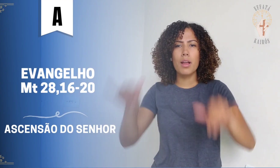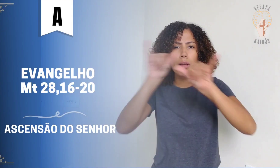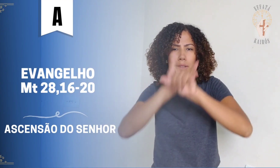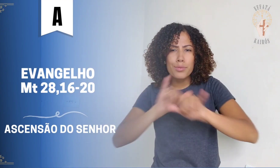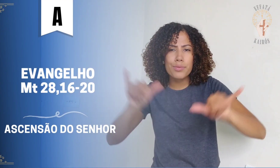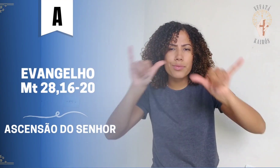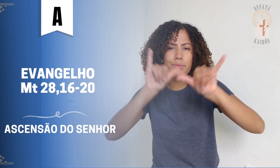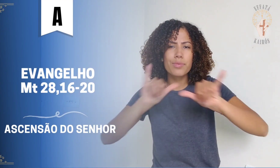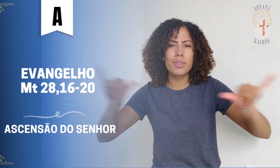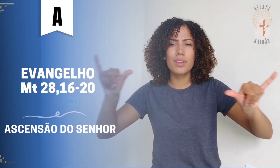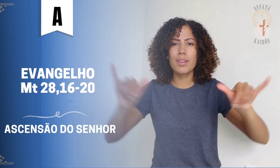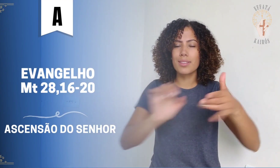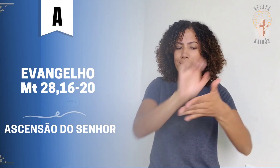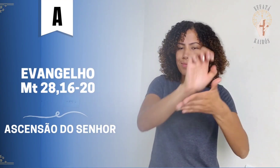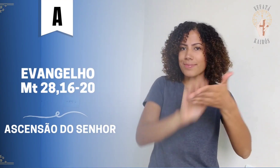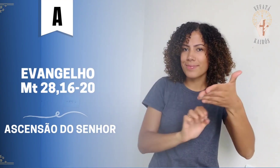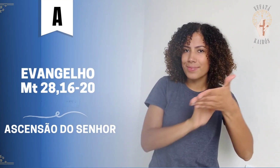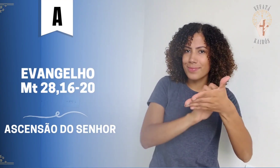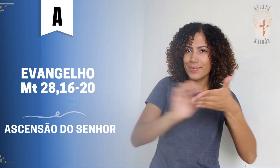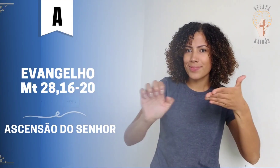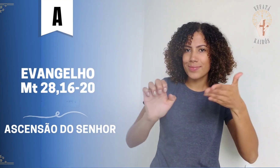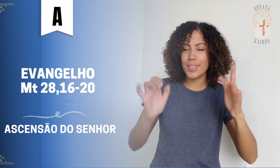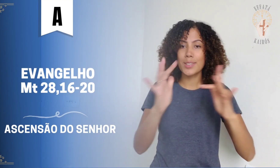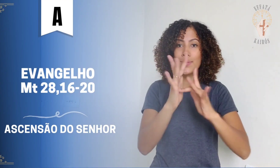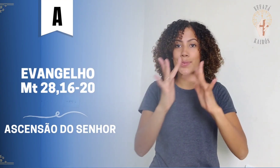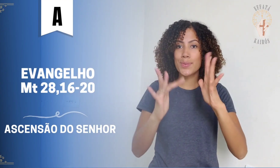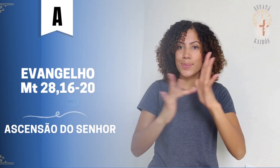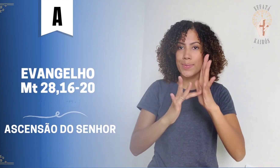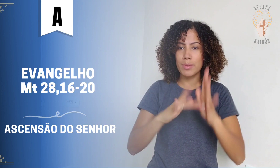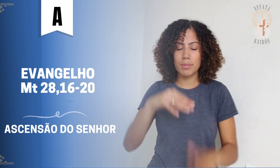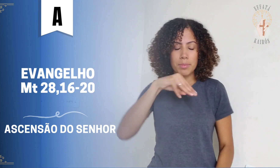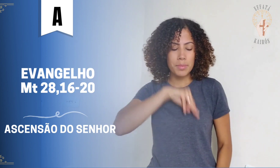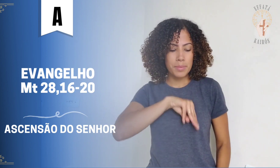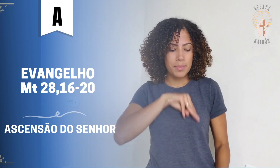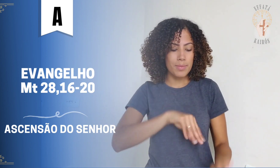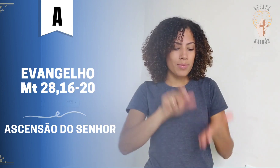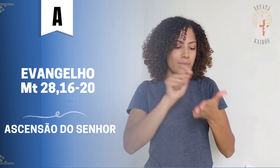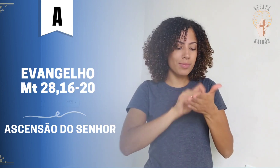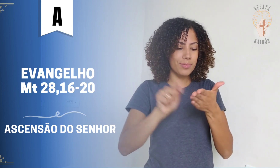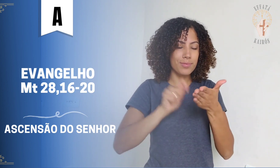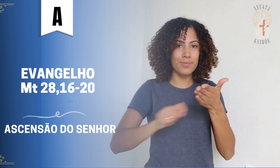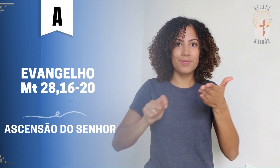Proclamação do Evangelho de Jesus Cristo segundo Mateus